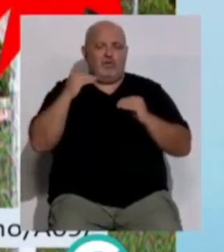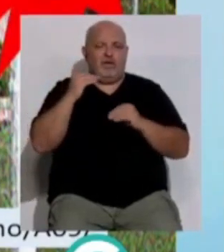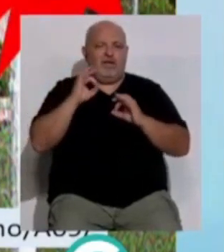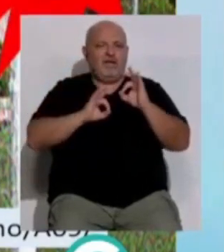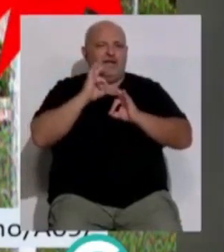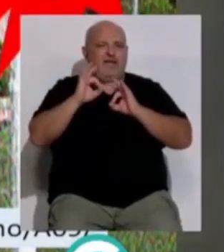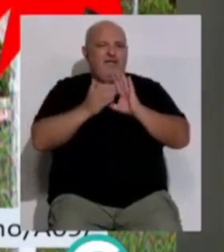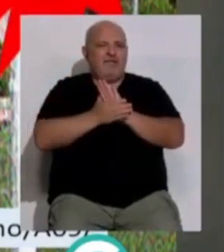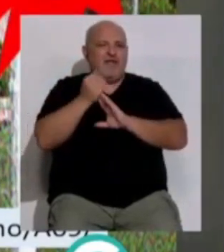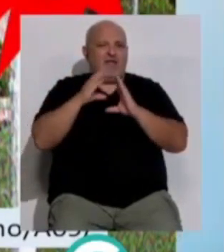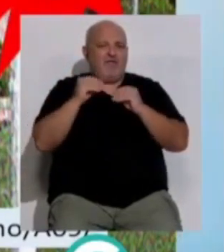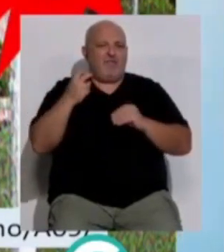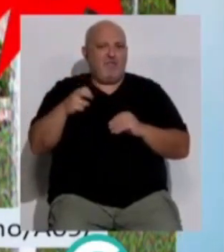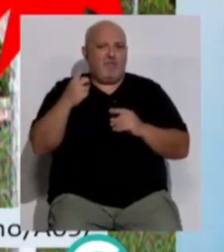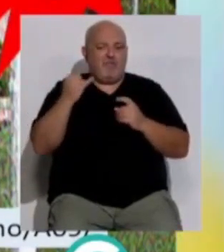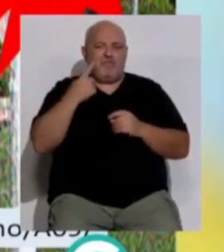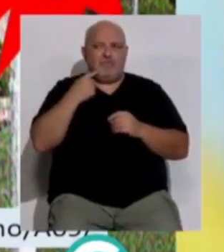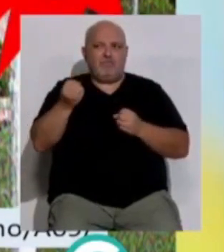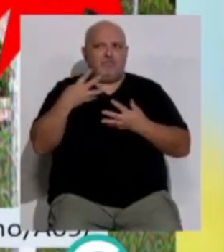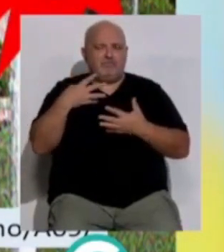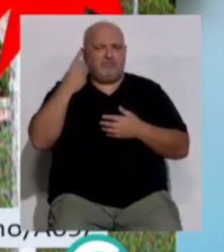de la federación andaluza de fútbol cuando tú me dijiste además que me acuerdo perfectamente